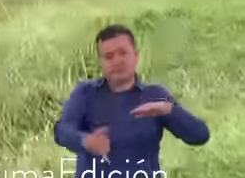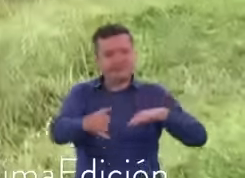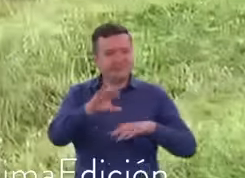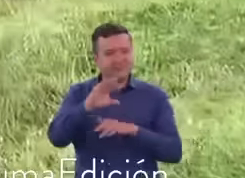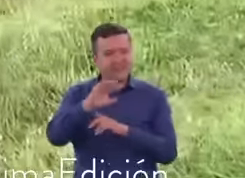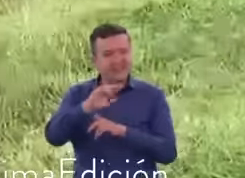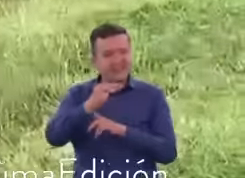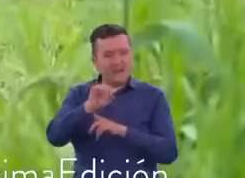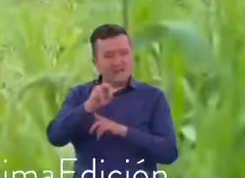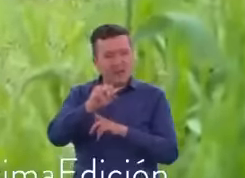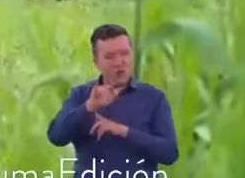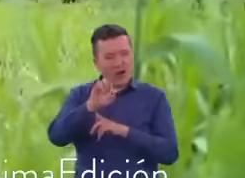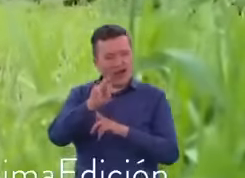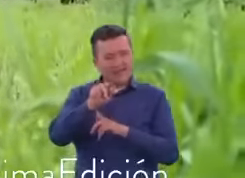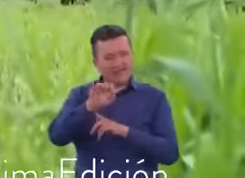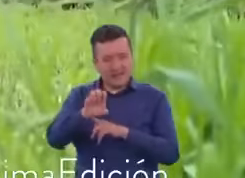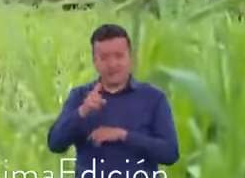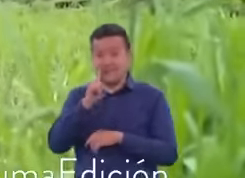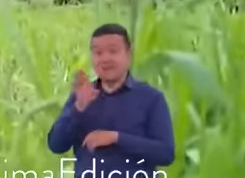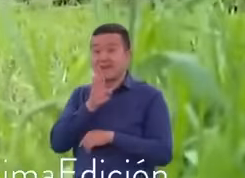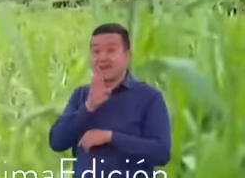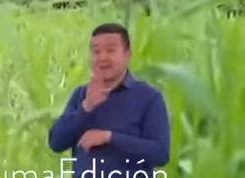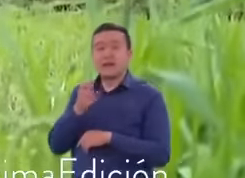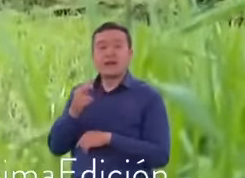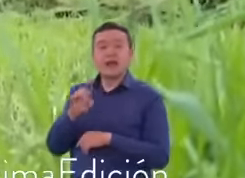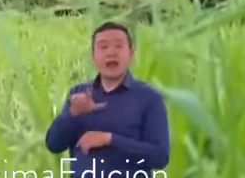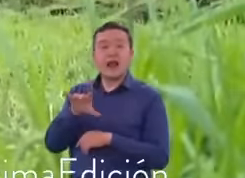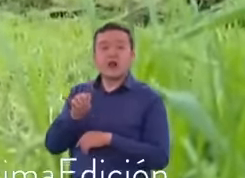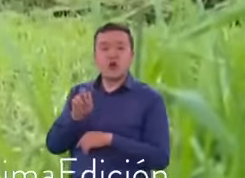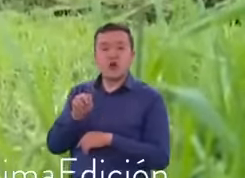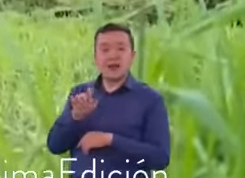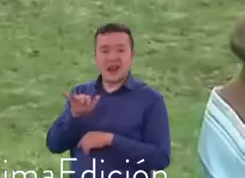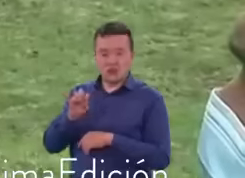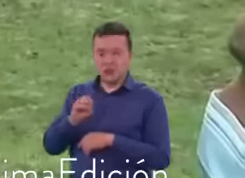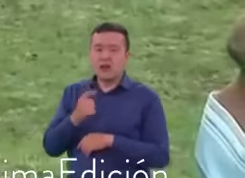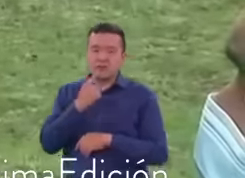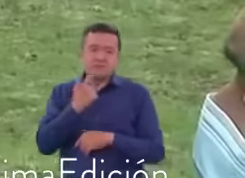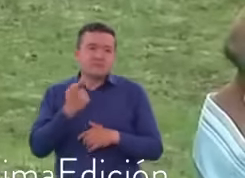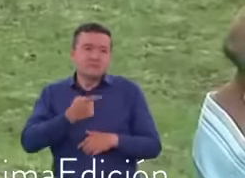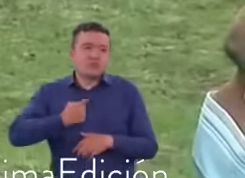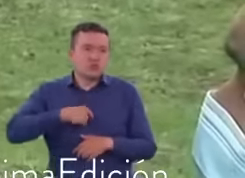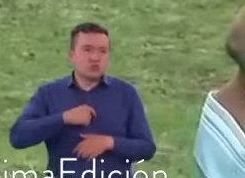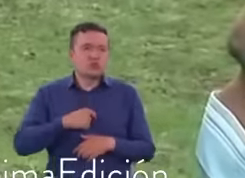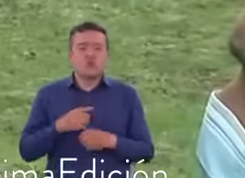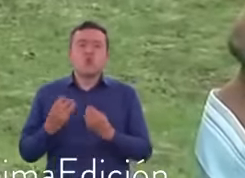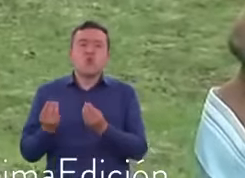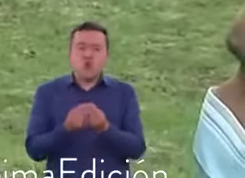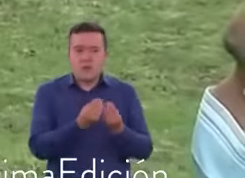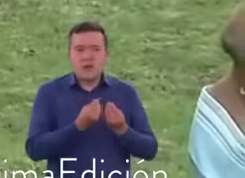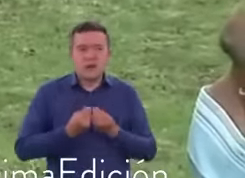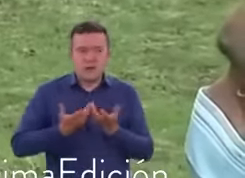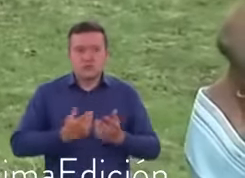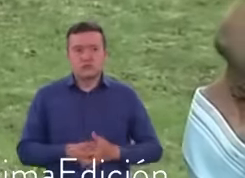))) sobre la montaña que enlutó